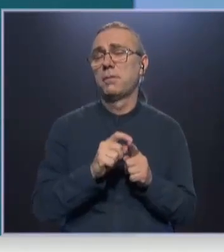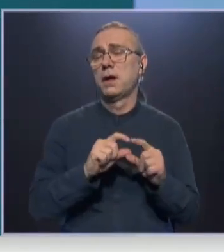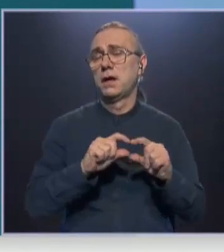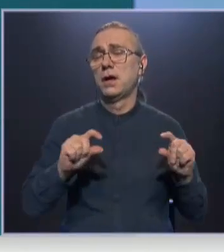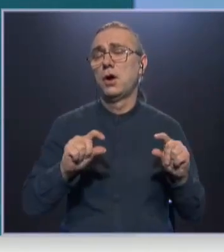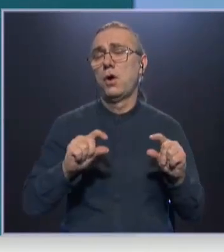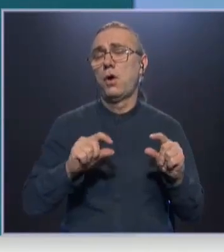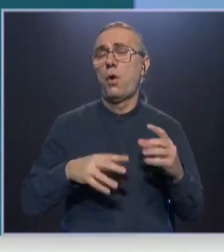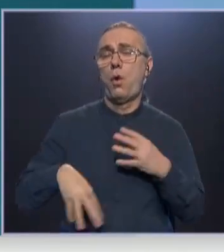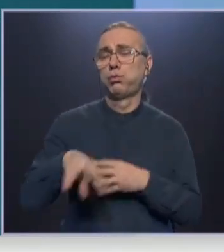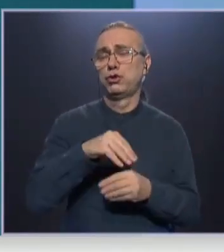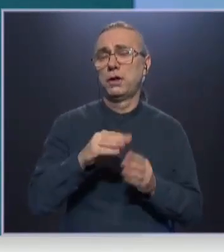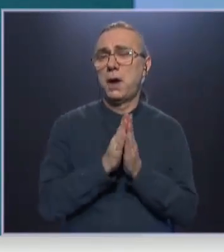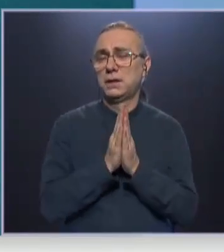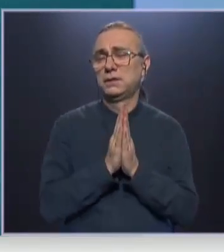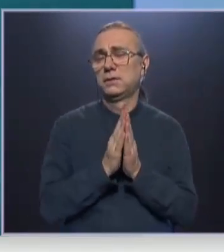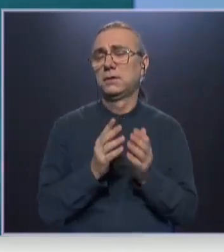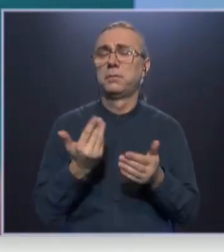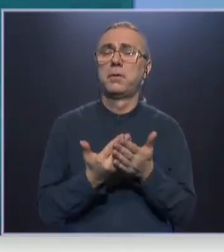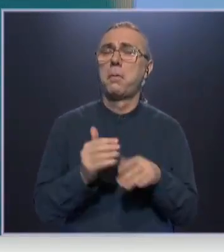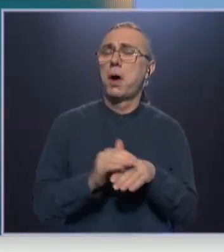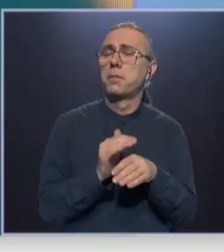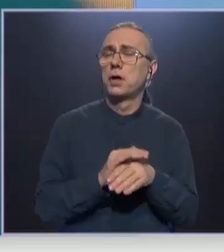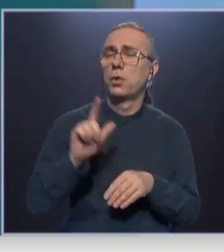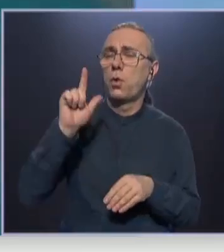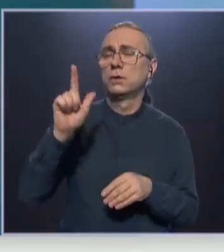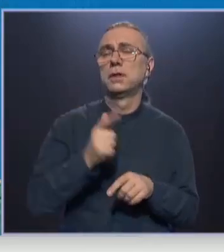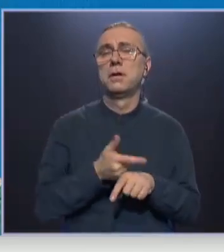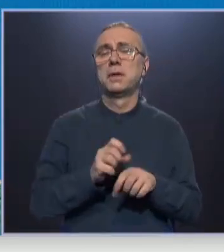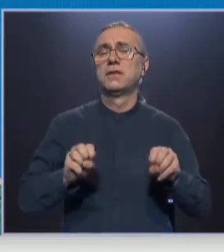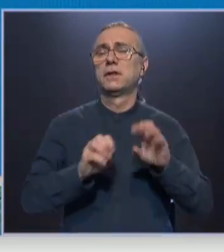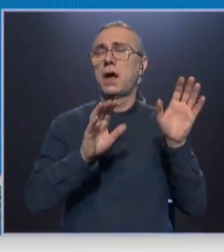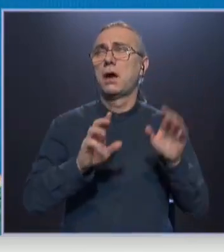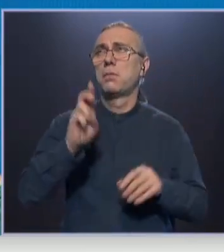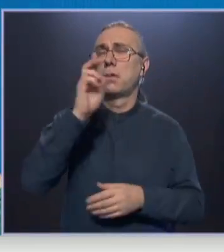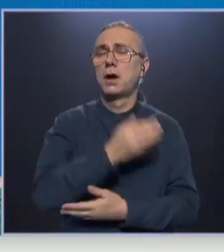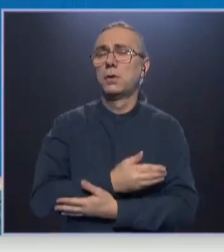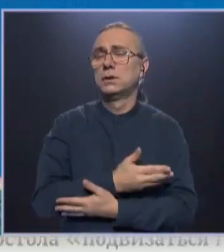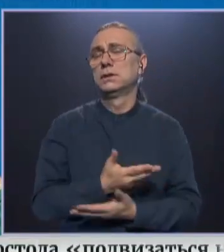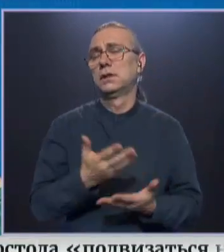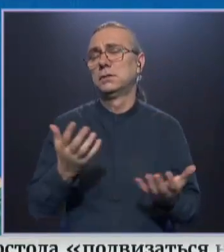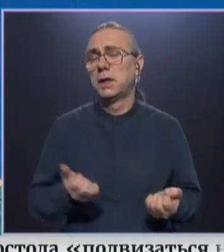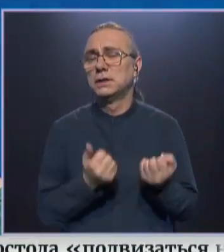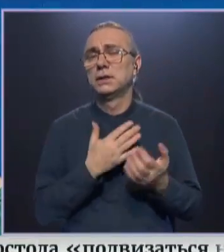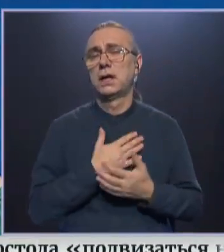нас Пресвятая Богородица спаси нас добавляем про себя уже весь судьбами знаешь нужду нашу знаешь